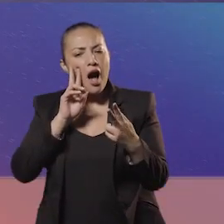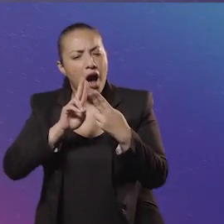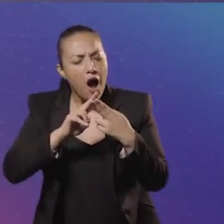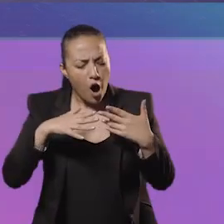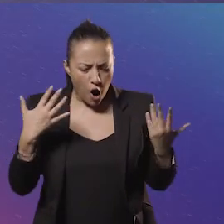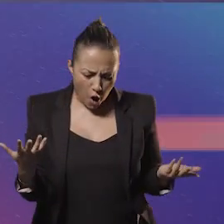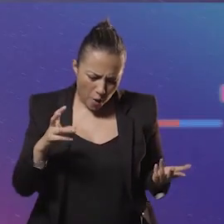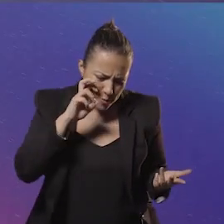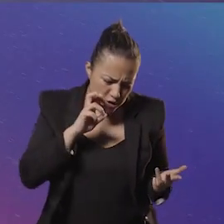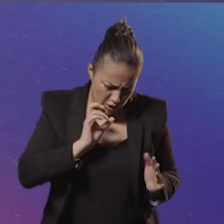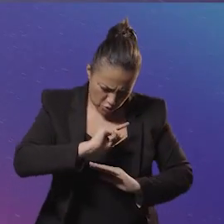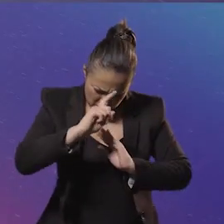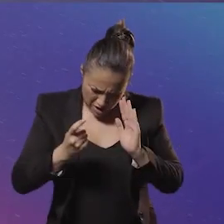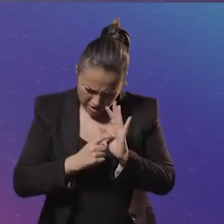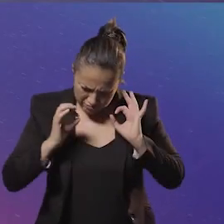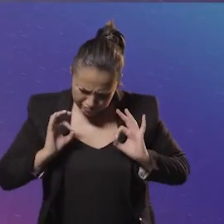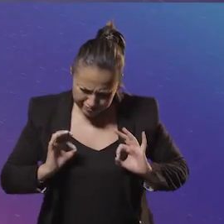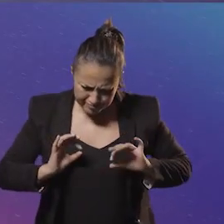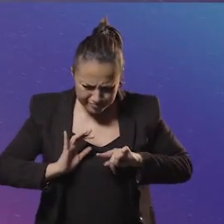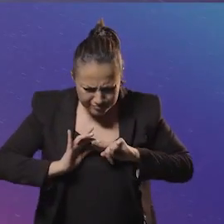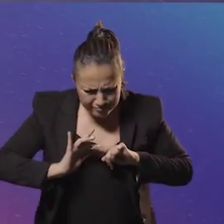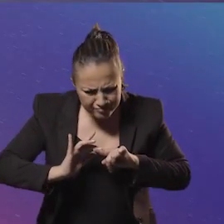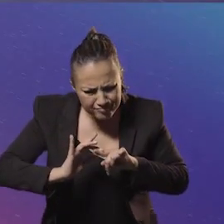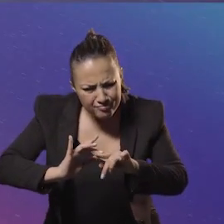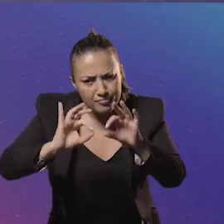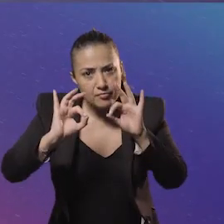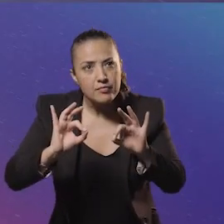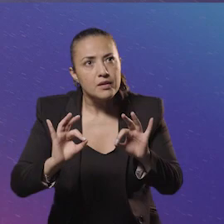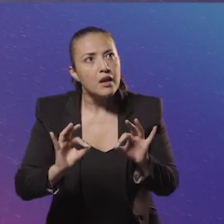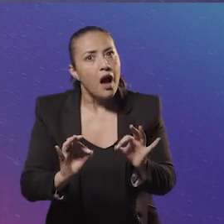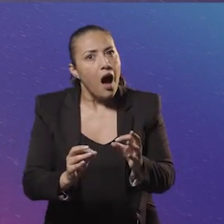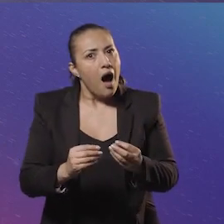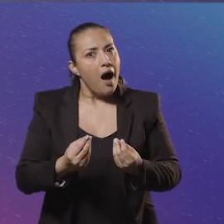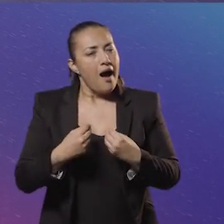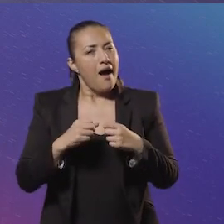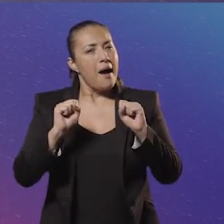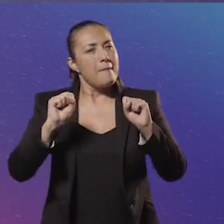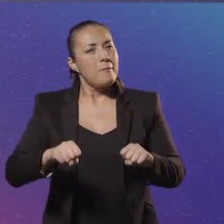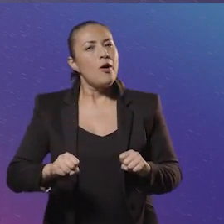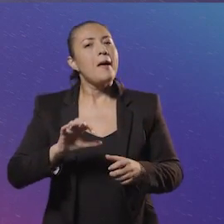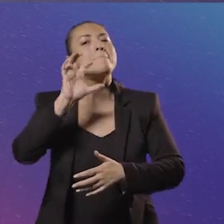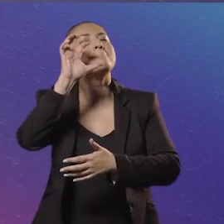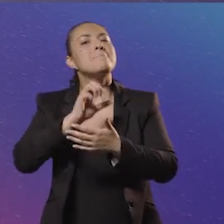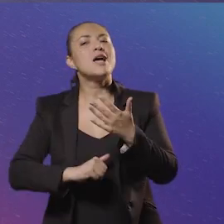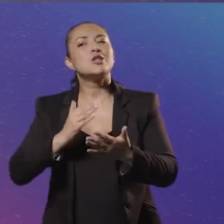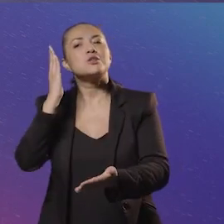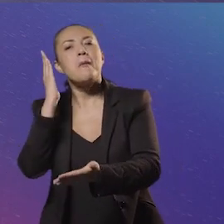El ejercicio de la sexualidad plena permite también que minimice los riesgos.